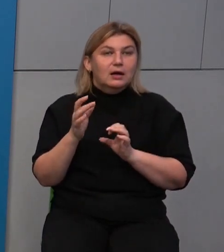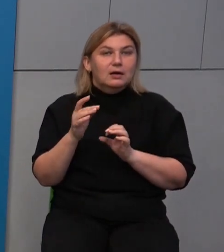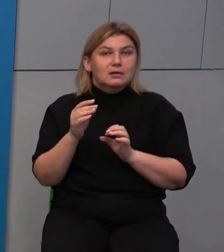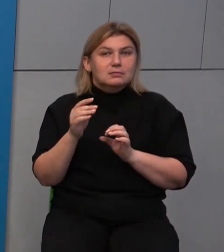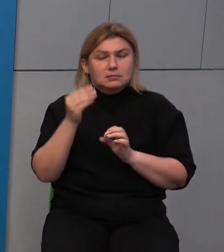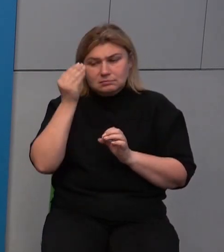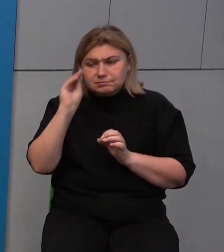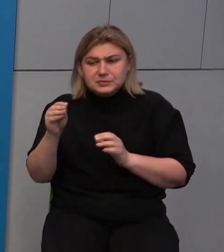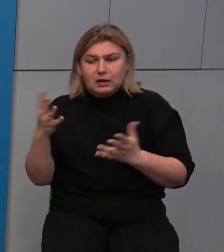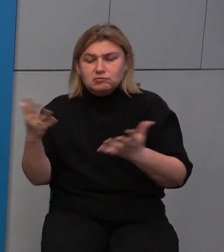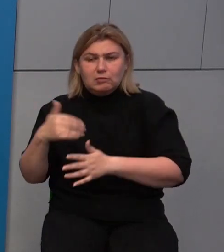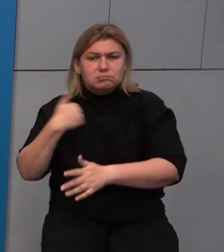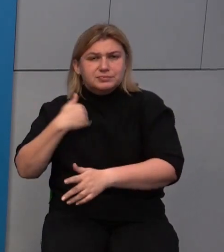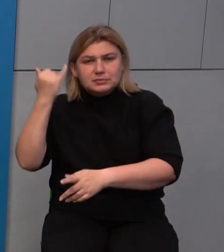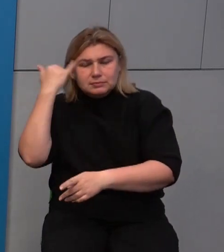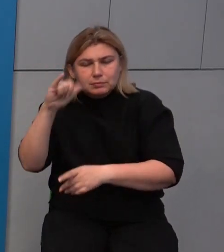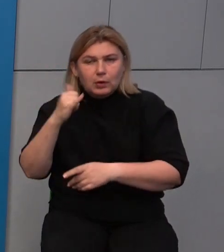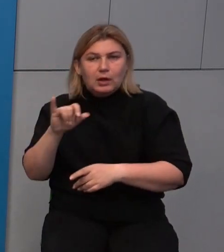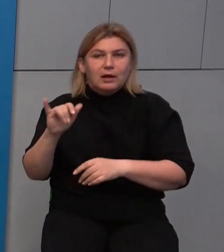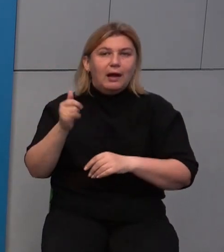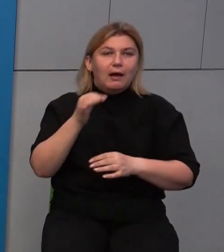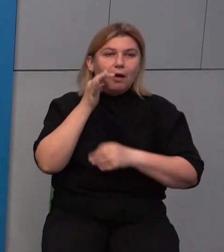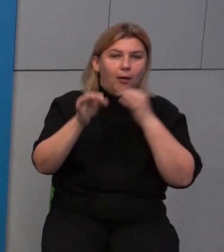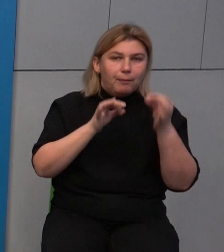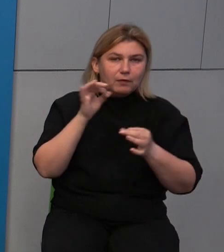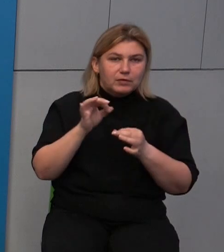i w jakim opowiadaniu czy tekście się znalazł.